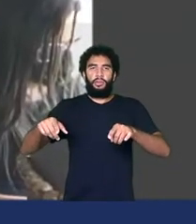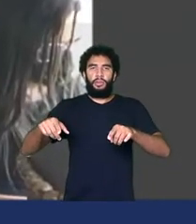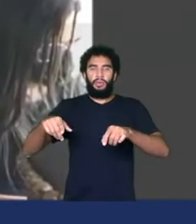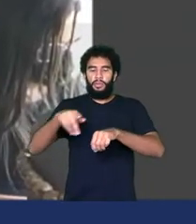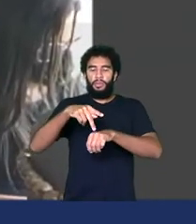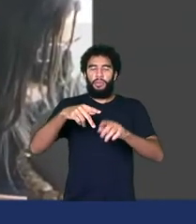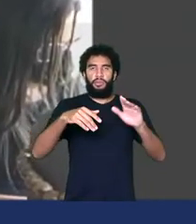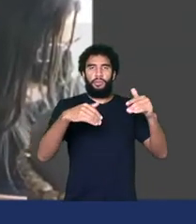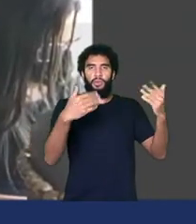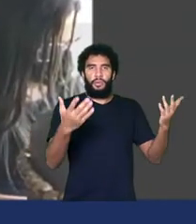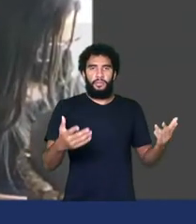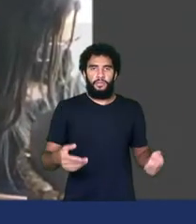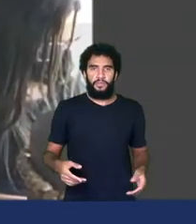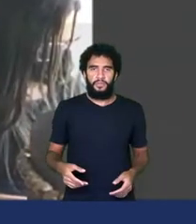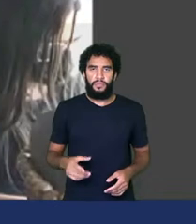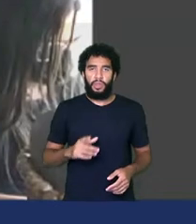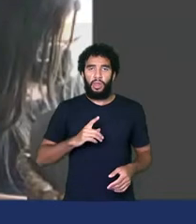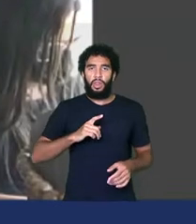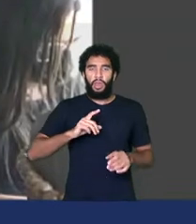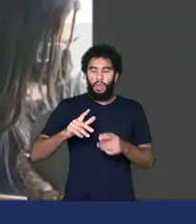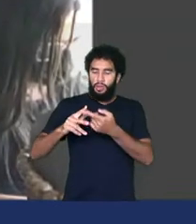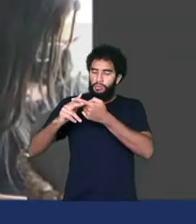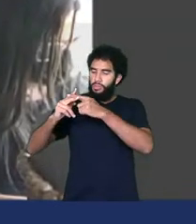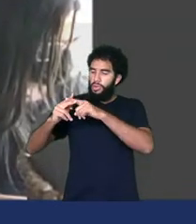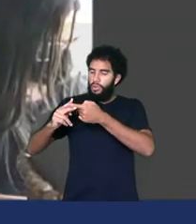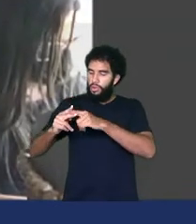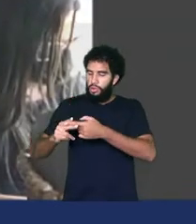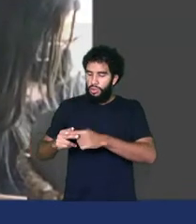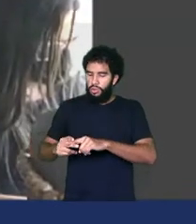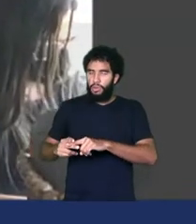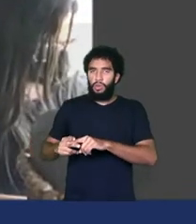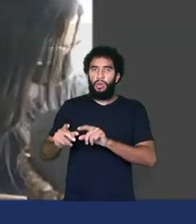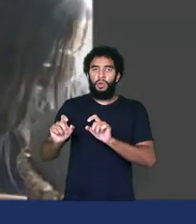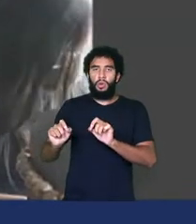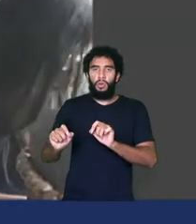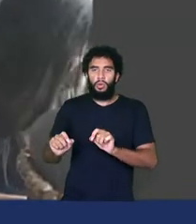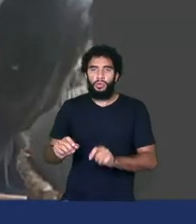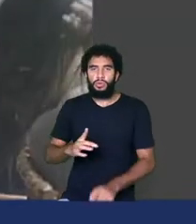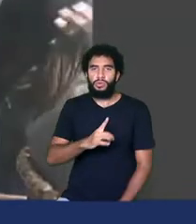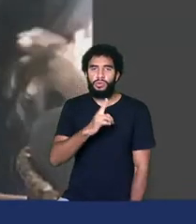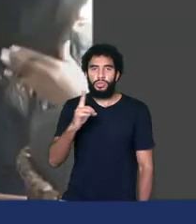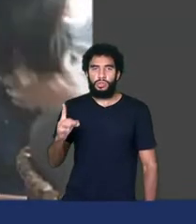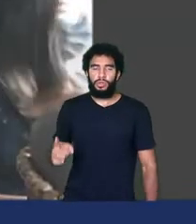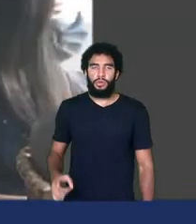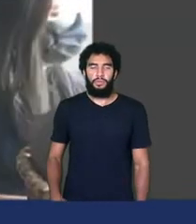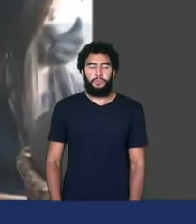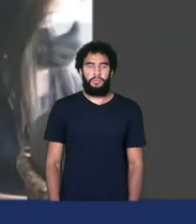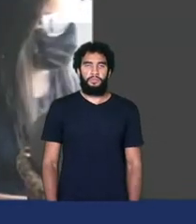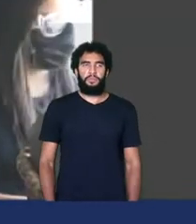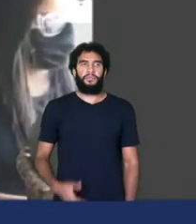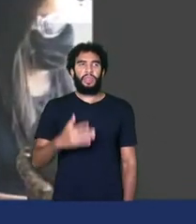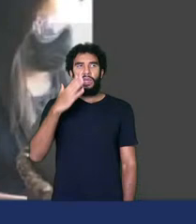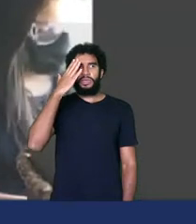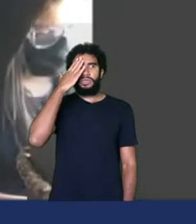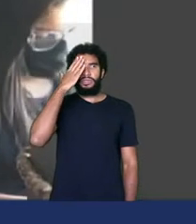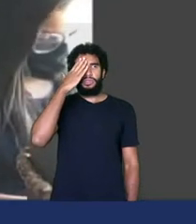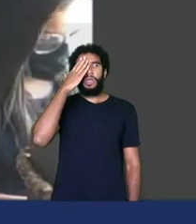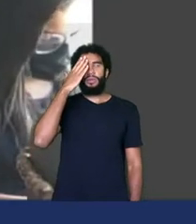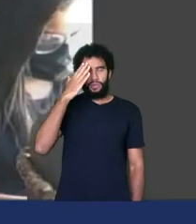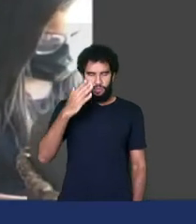SENDO AFERIDO PELOS PREÇOS INTERNACIONAIS. COM MAIS RECENTE REAJUSTE DE PREÇO DA PETROBRAS FOI ATUALIZADO PARA O DIA 11 DE JANEIRO. SABE QUANTO CUSTAVA O BARRIL DE